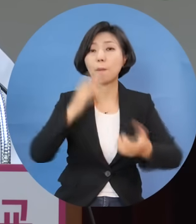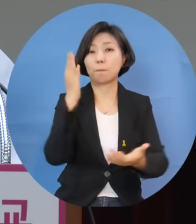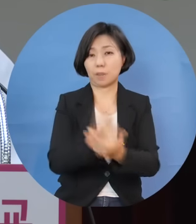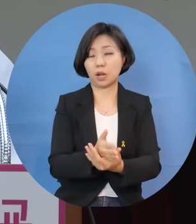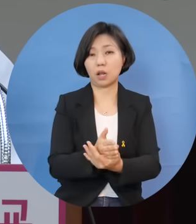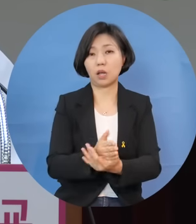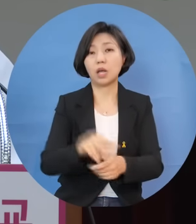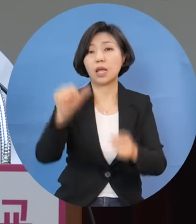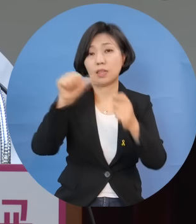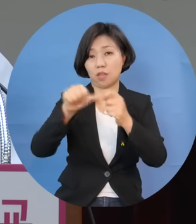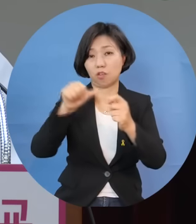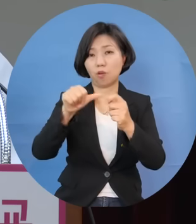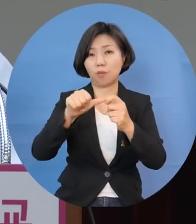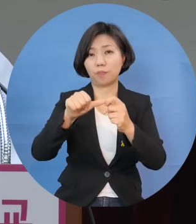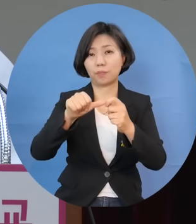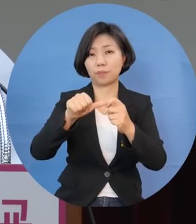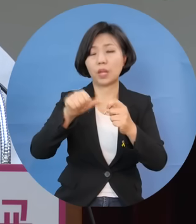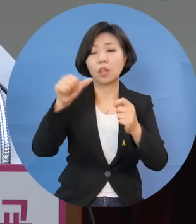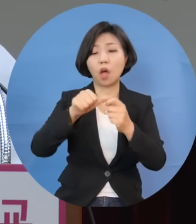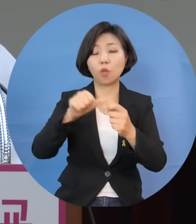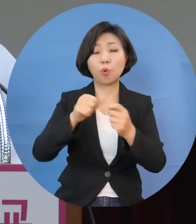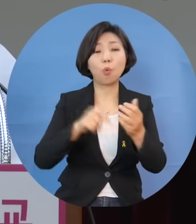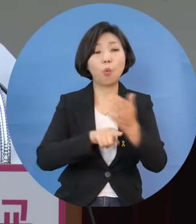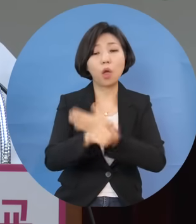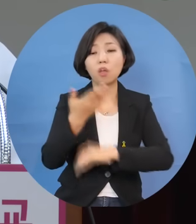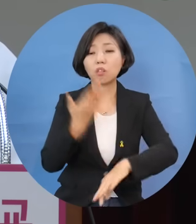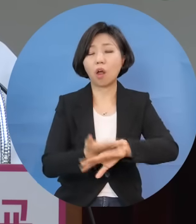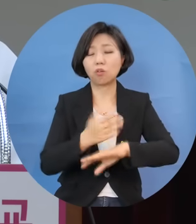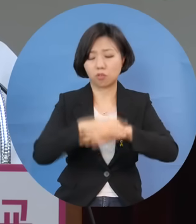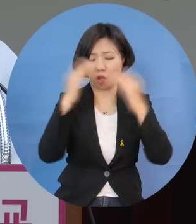이 다섯 가지만 아니면 사람은 마음대로 살아도 된다.